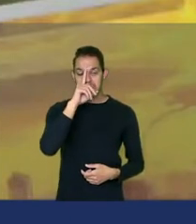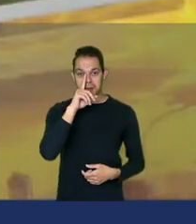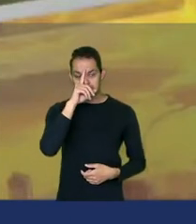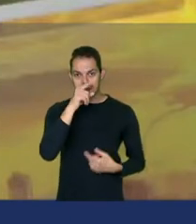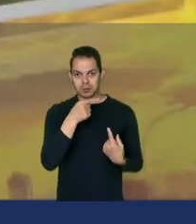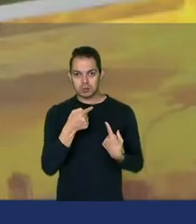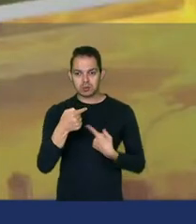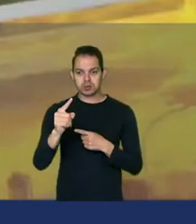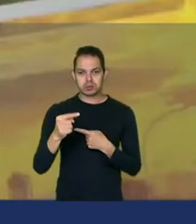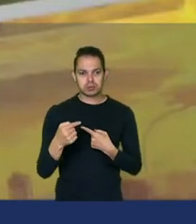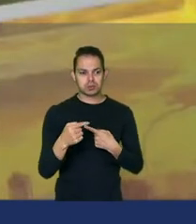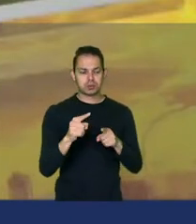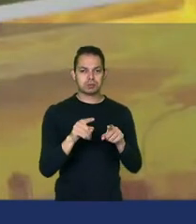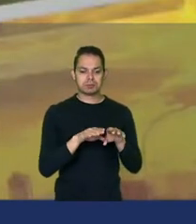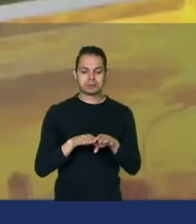PERIGOSAS DE ATAQUE É